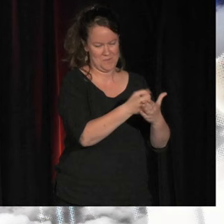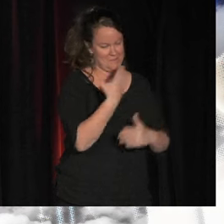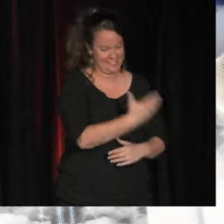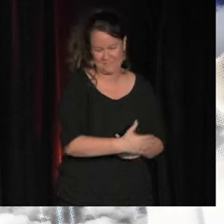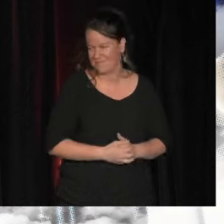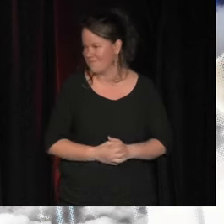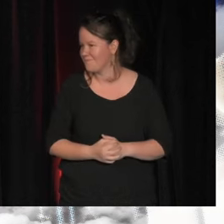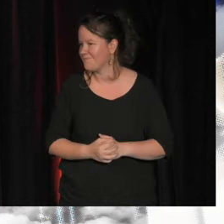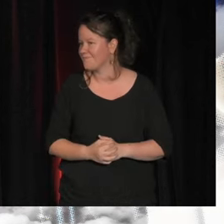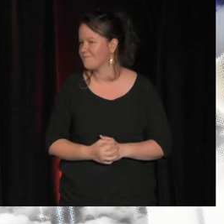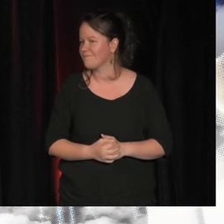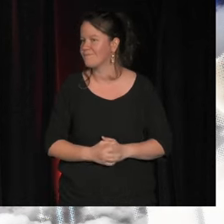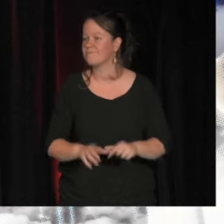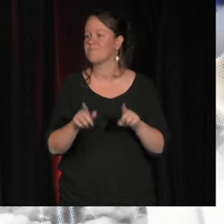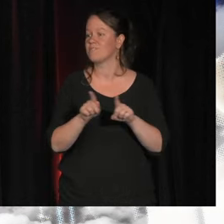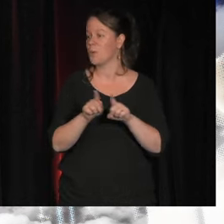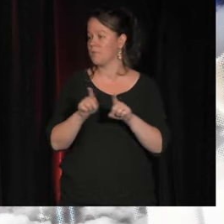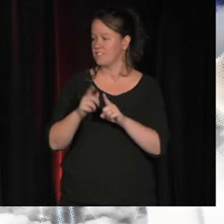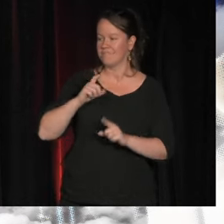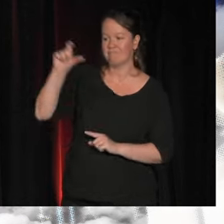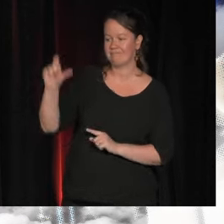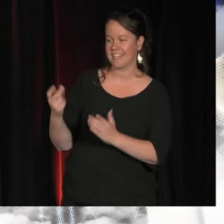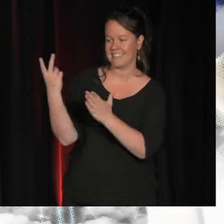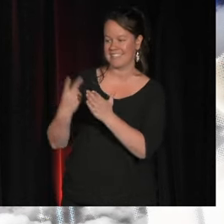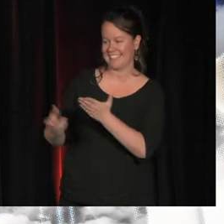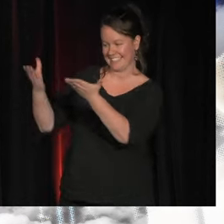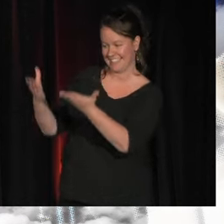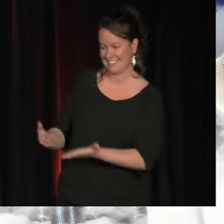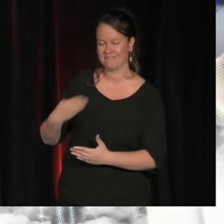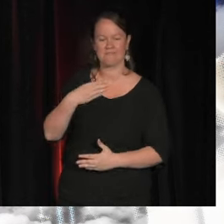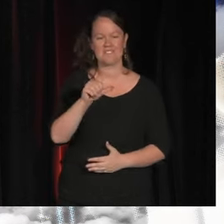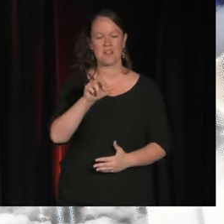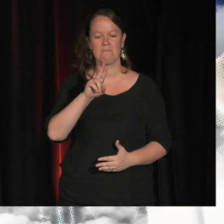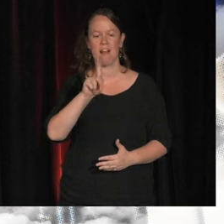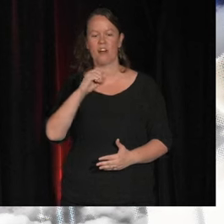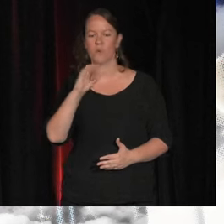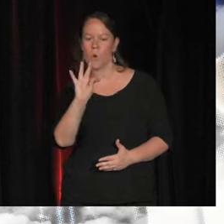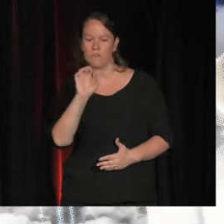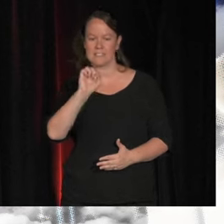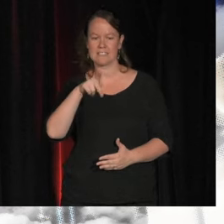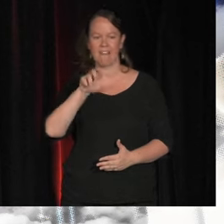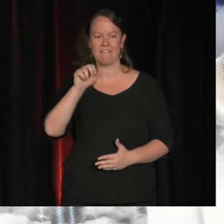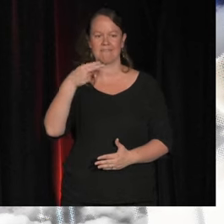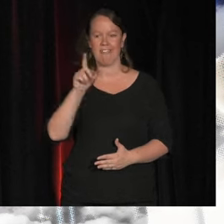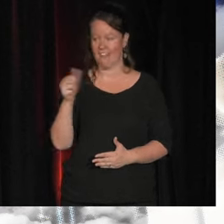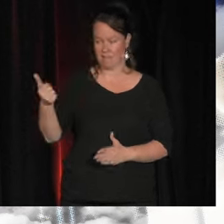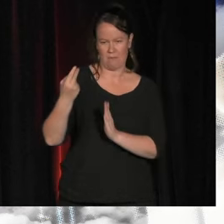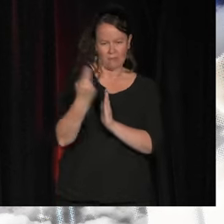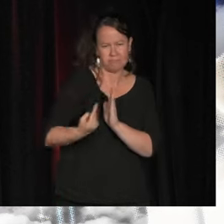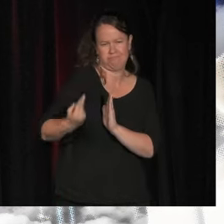Et on a aussi une dessinatrice qui est avec nous, Margot Spindler, qui fait notamment du dessin-reportage et qui va nous dessiner pendant